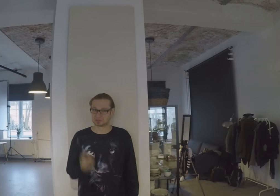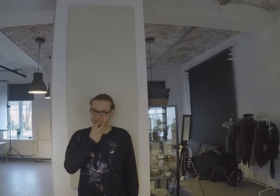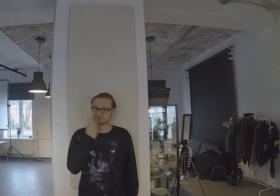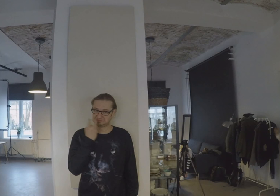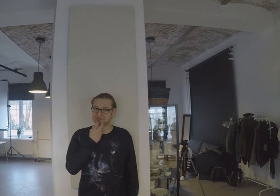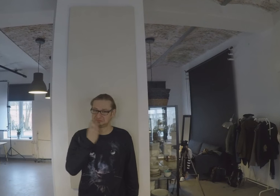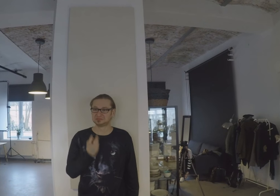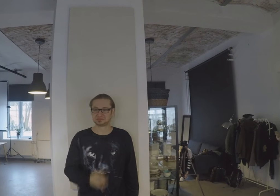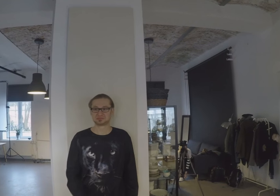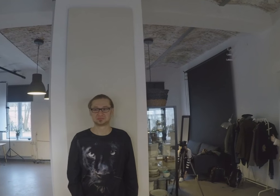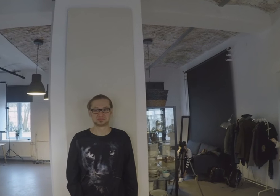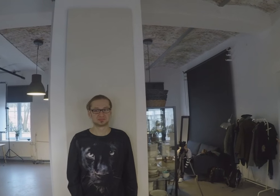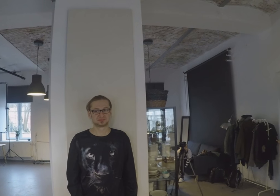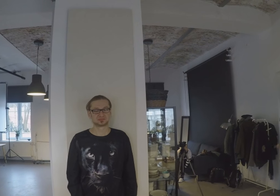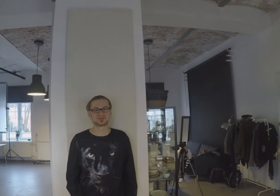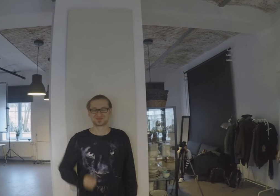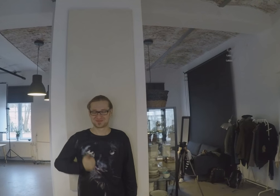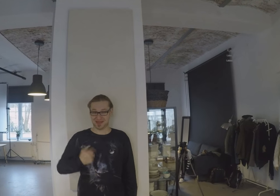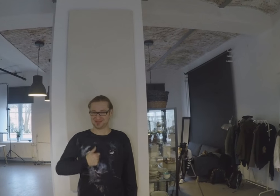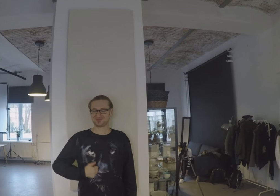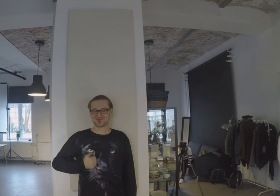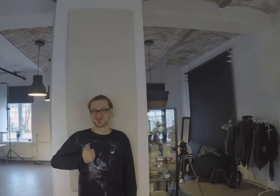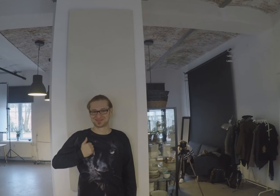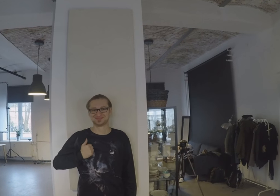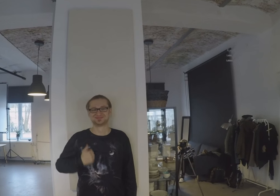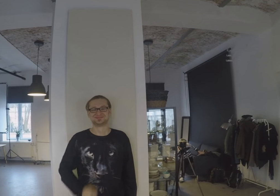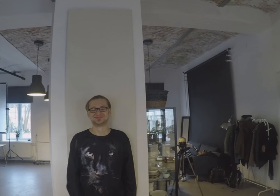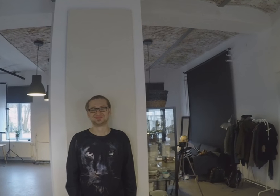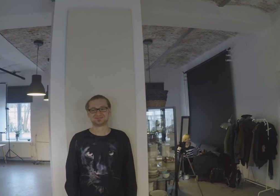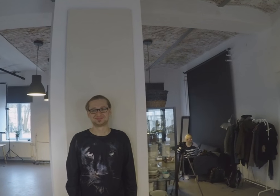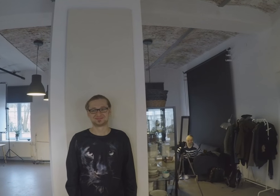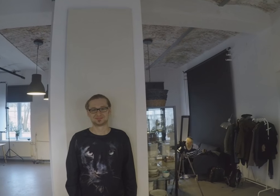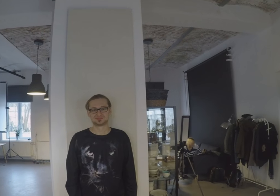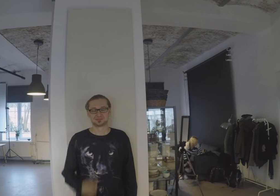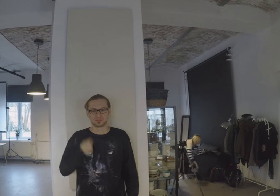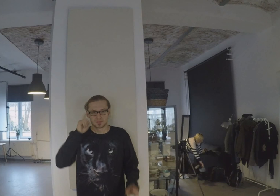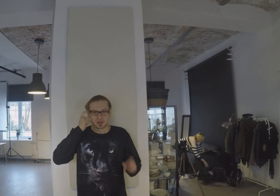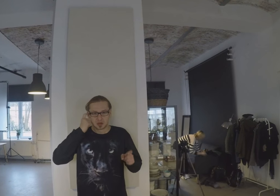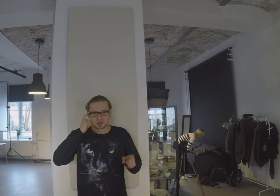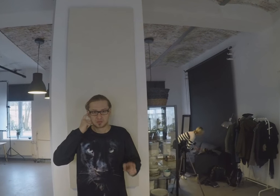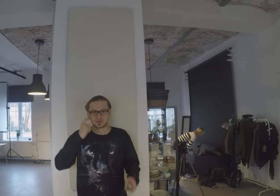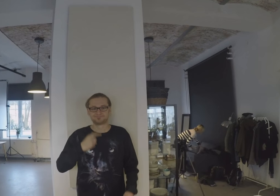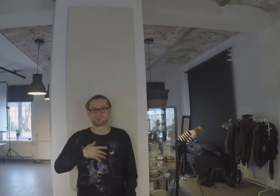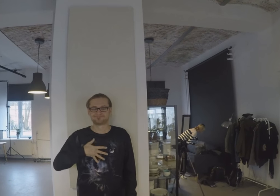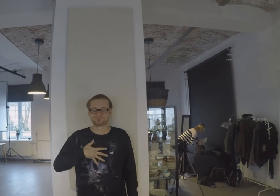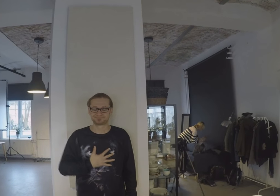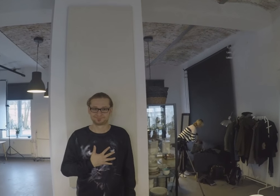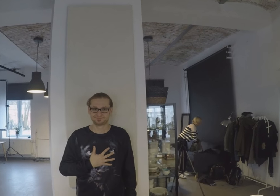Interessant Ich bin stolz. Ich bin besorgt.